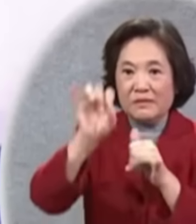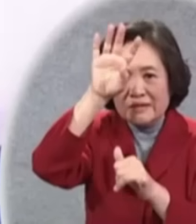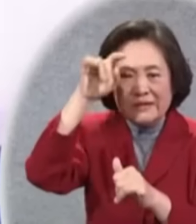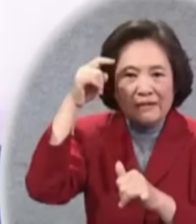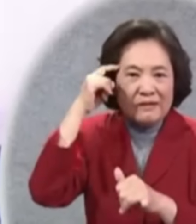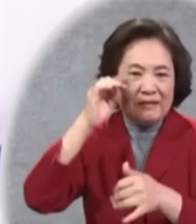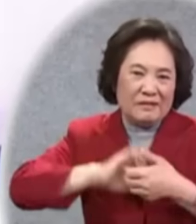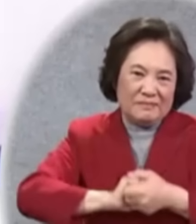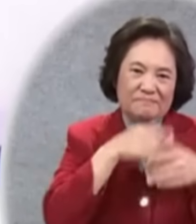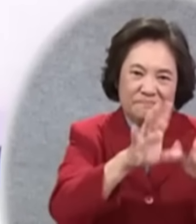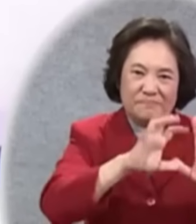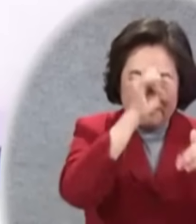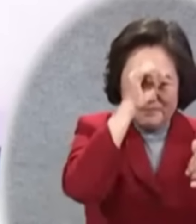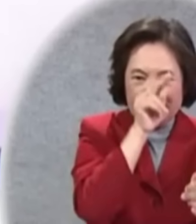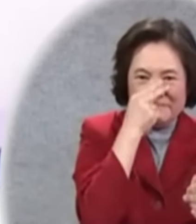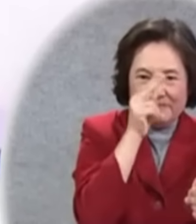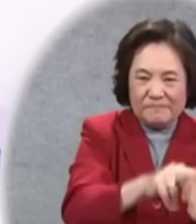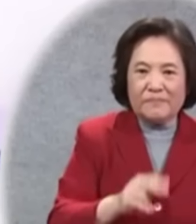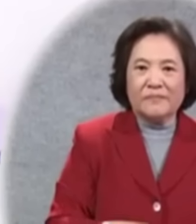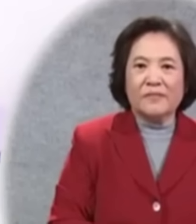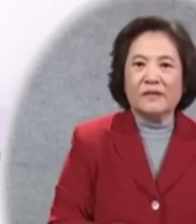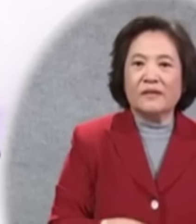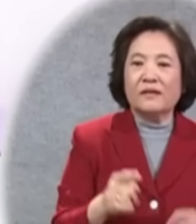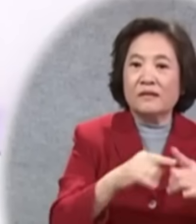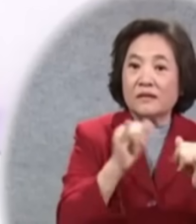請問臺灣人民 我們要繼續疼愛民進黨